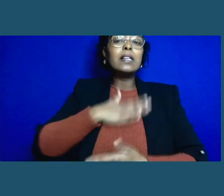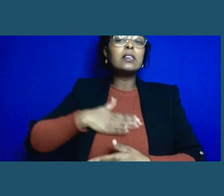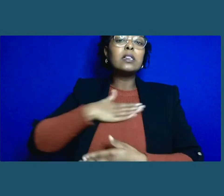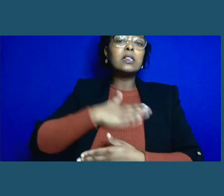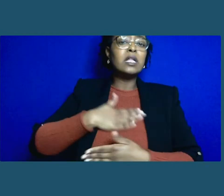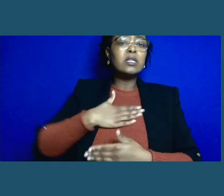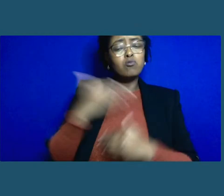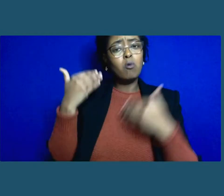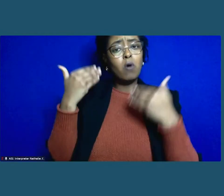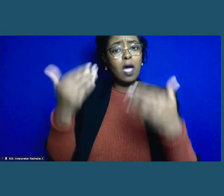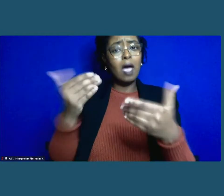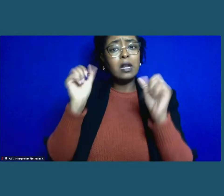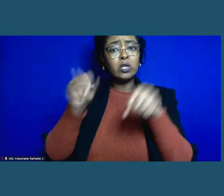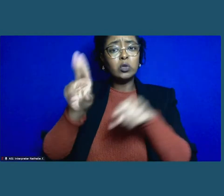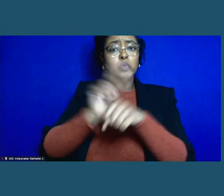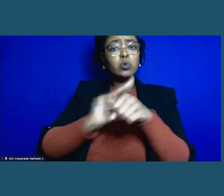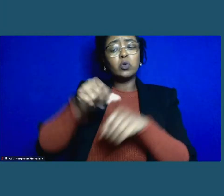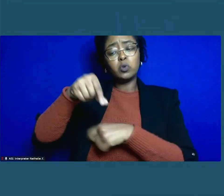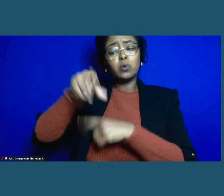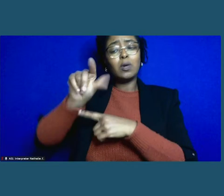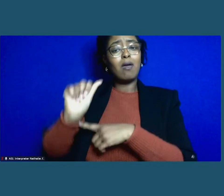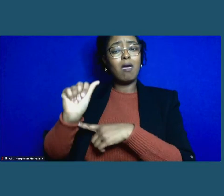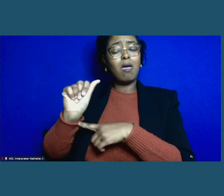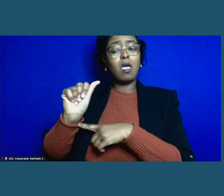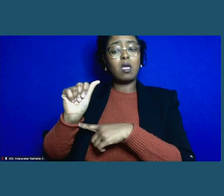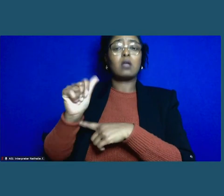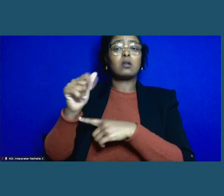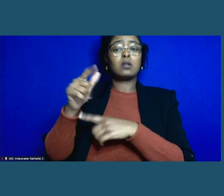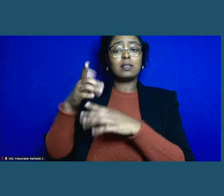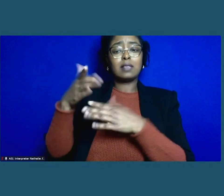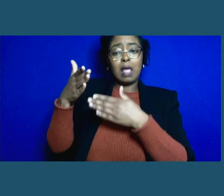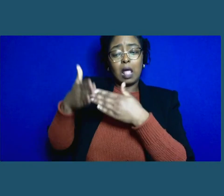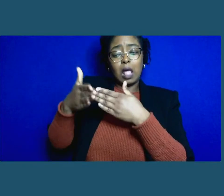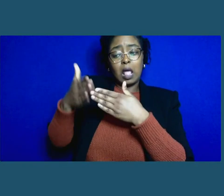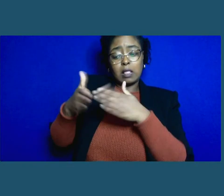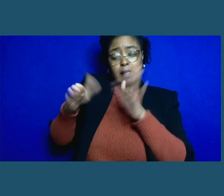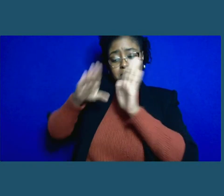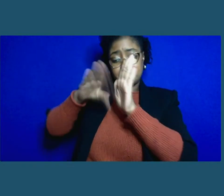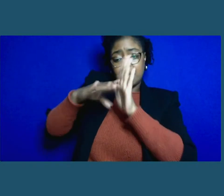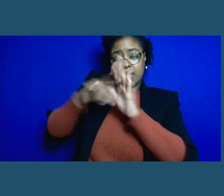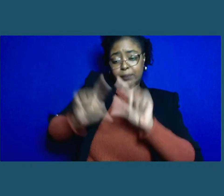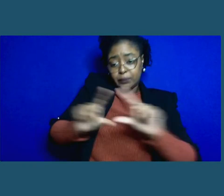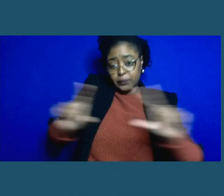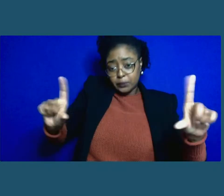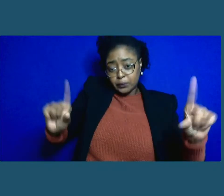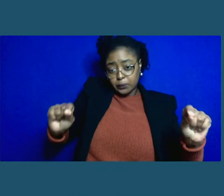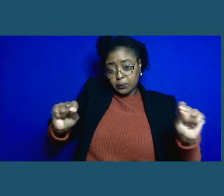, en cambio, se dicen Pues, pero